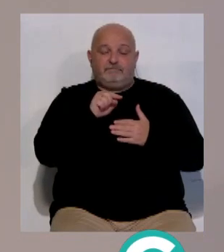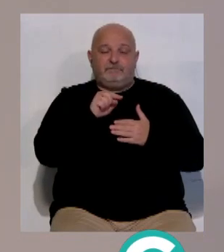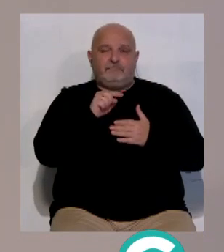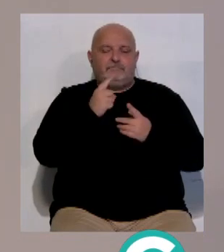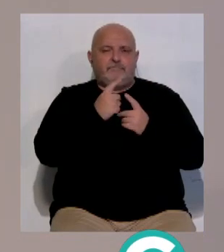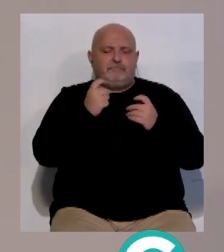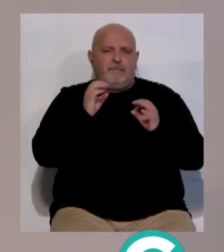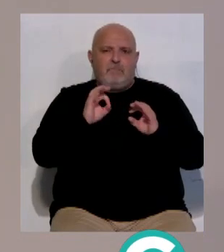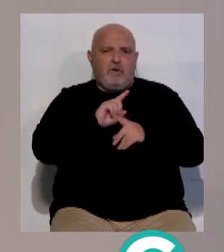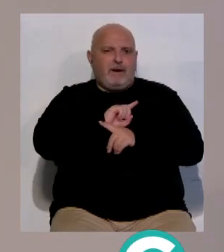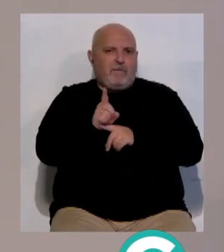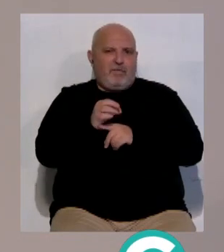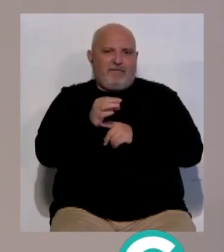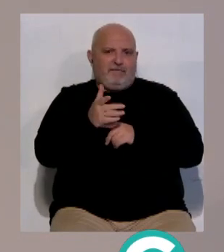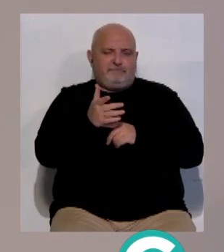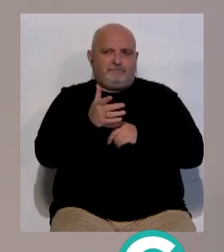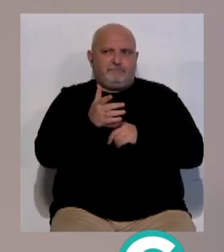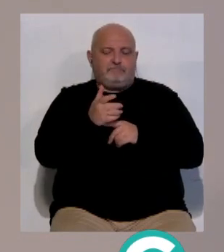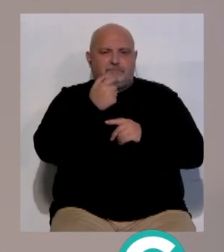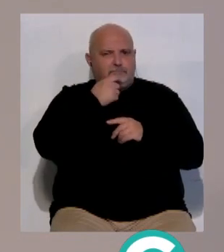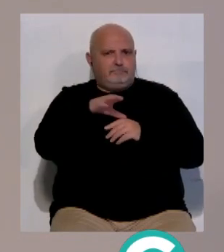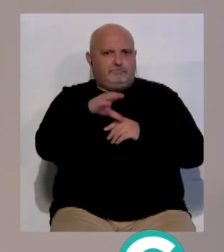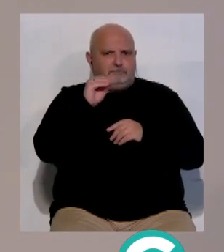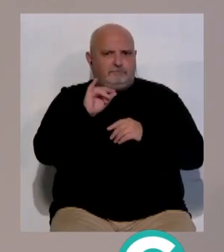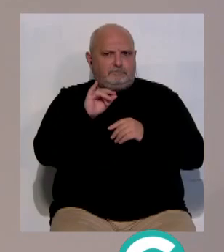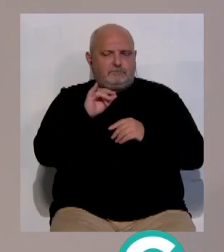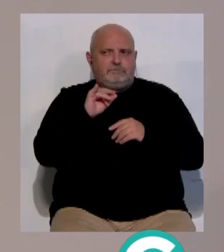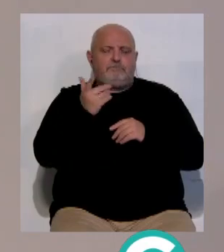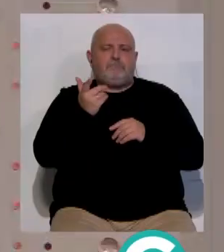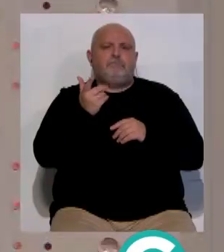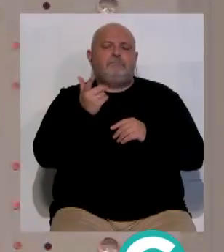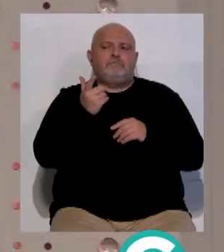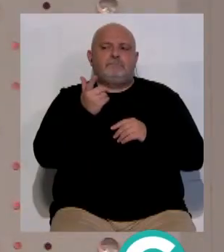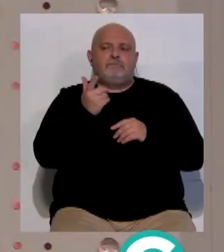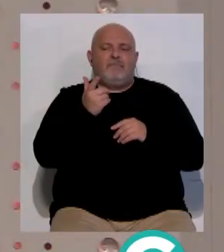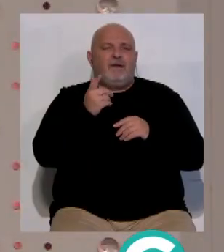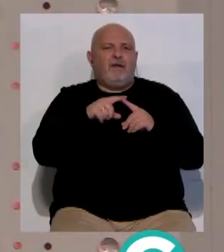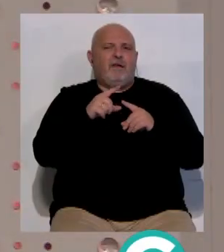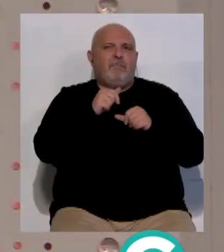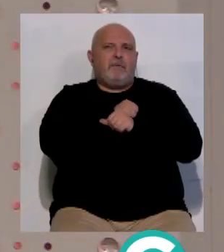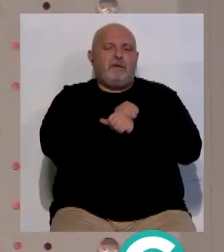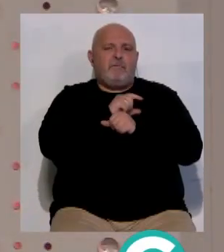inmediatez es que eso es ser árbitro vale o sea la acción no es espera un momentito a ver que me